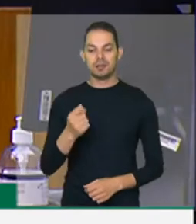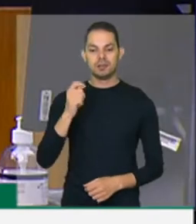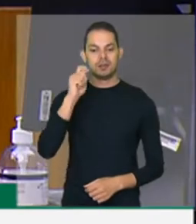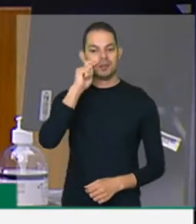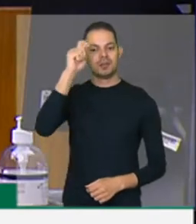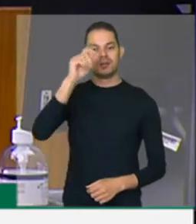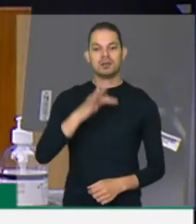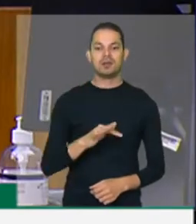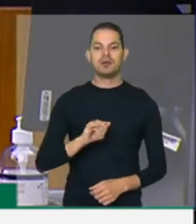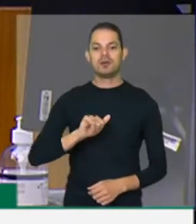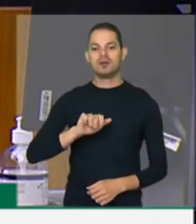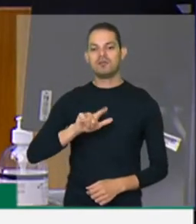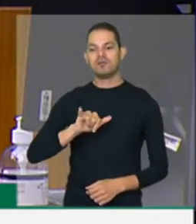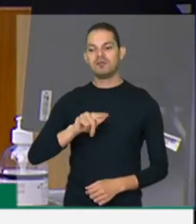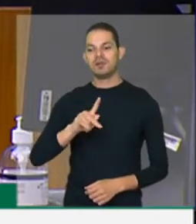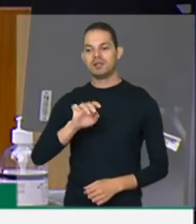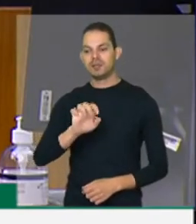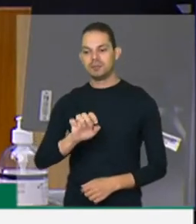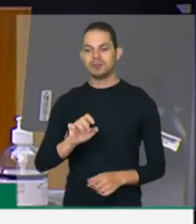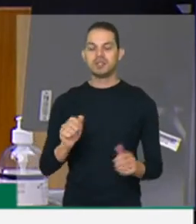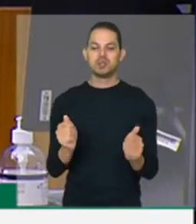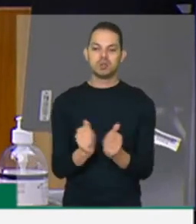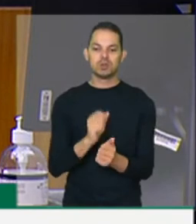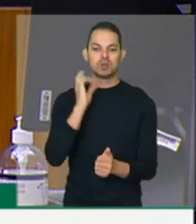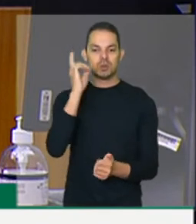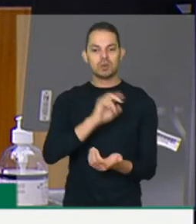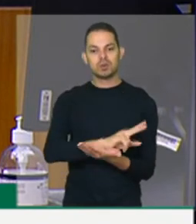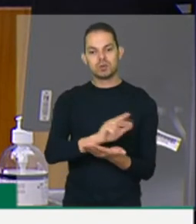A DISCUSSÃO EM TURNO ÚNICO DO SUBSTITUTIVO DO SENADO